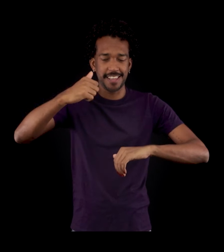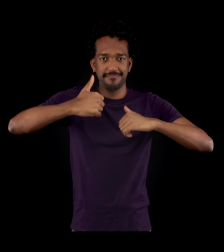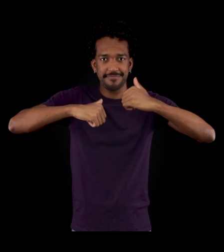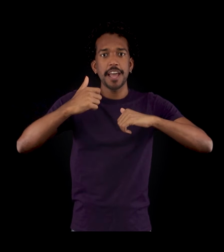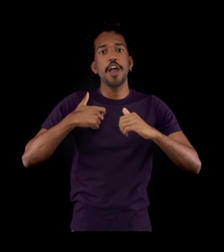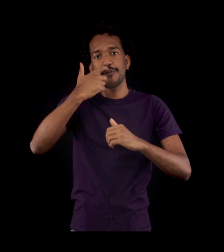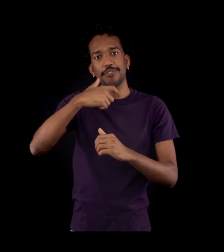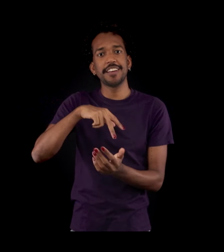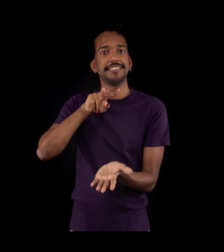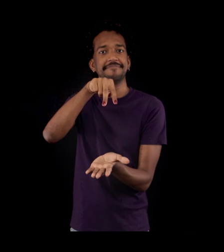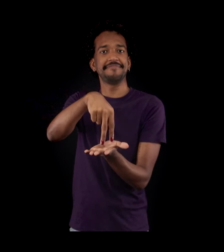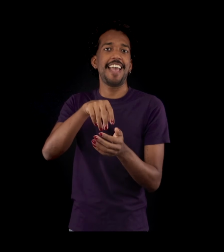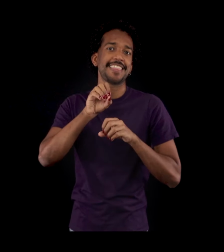porque tive que dar uma aula,